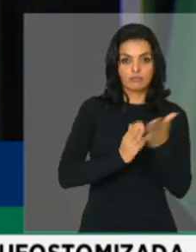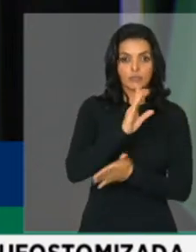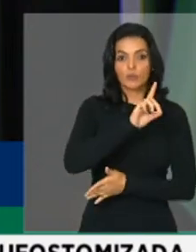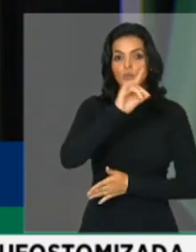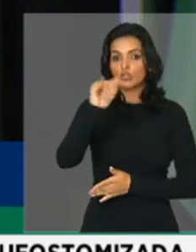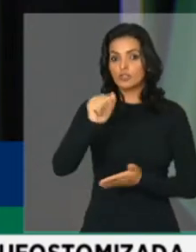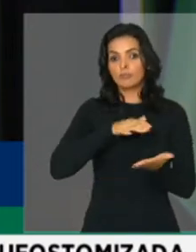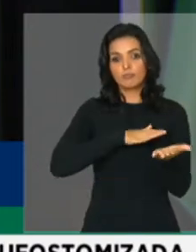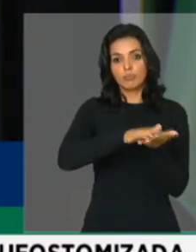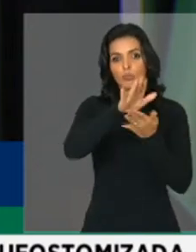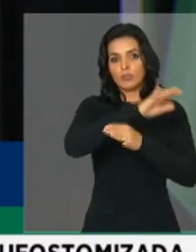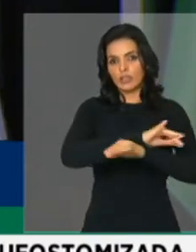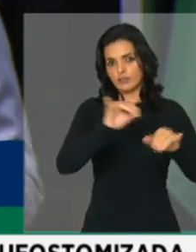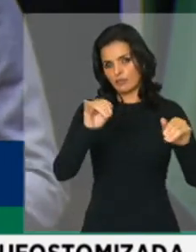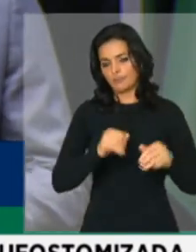E FAMÍLIA PROJETO DE LEI N